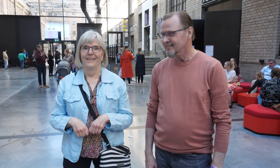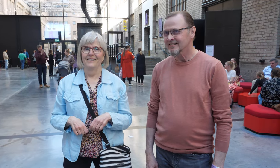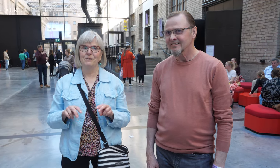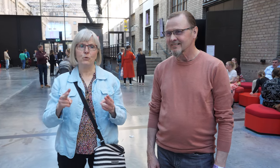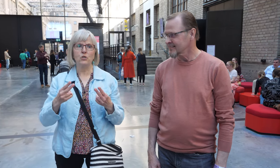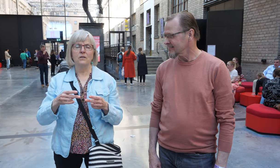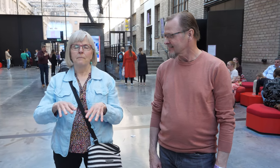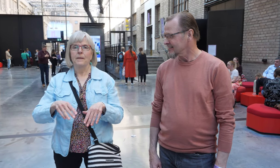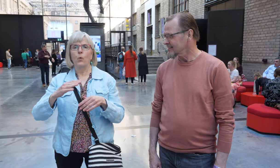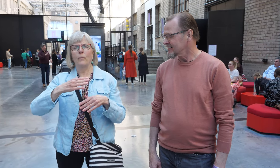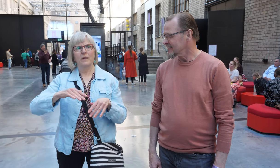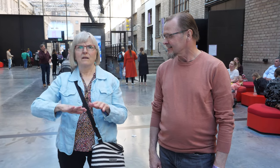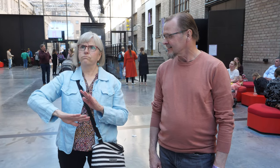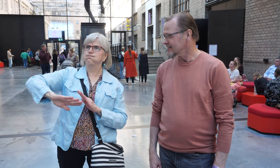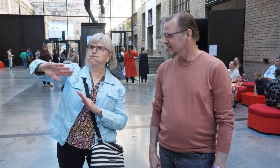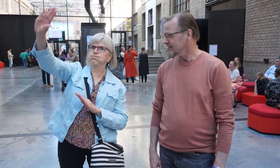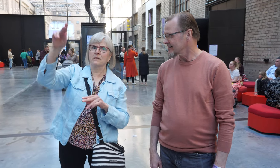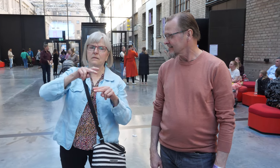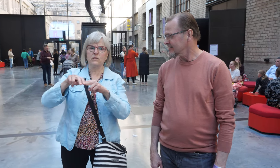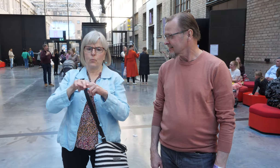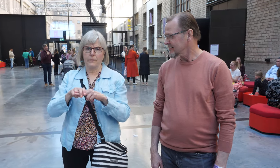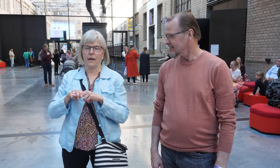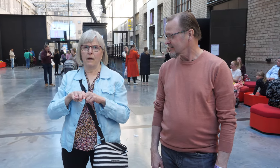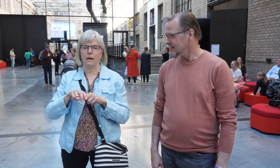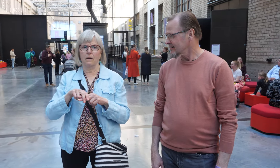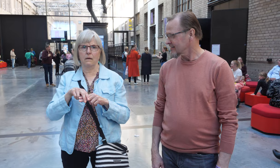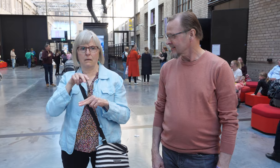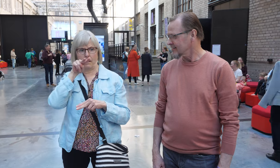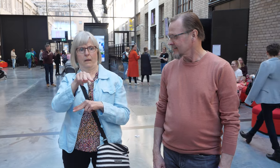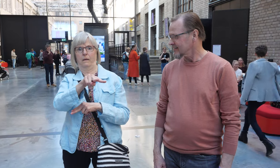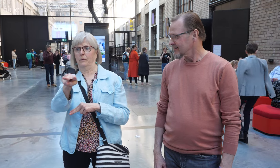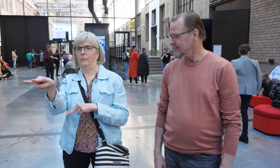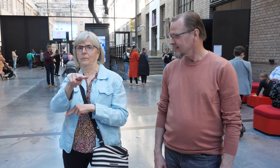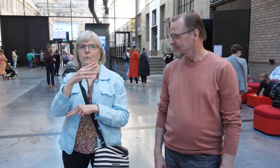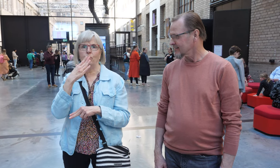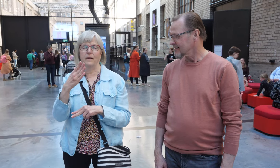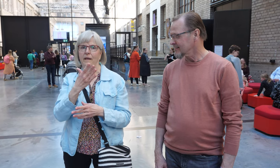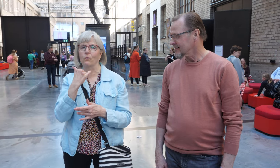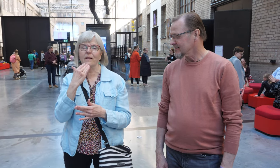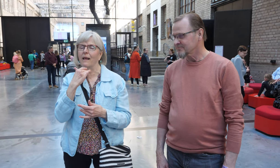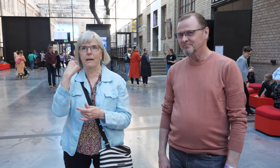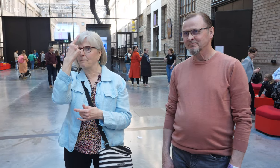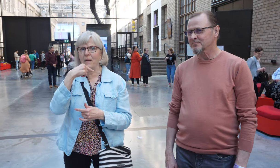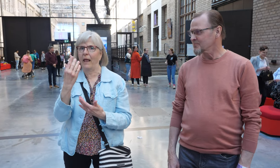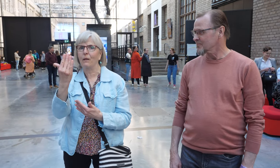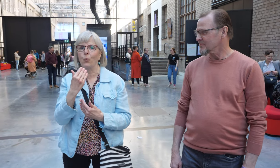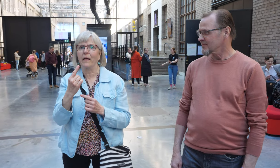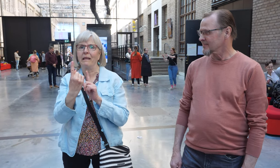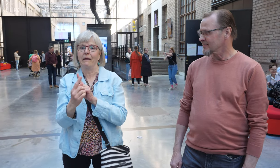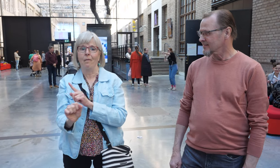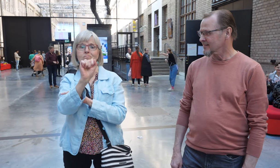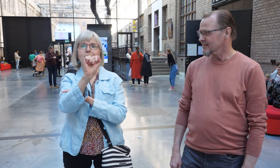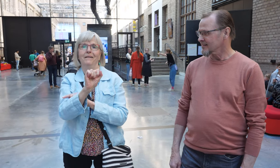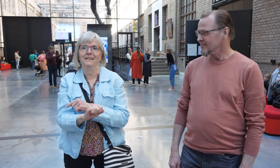Jyrkästi nouseva katsomo varmisti, ettei kenenkään pää tule tielle.